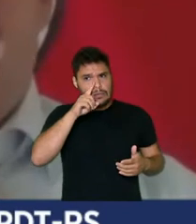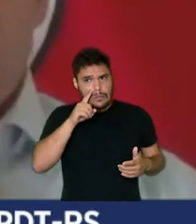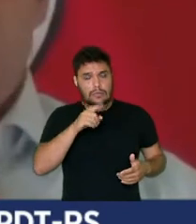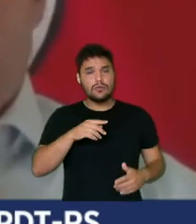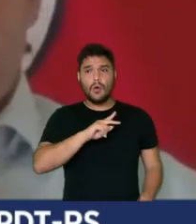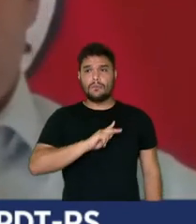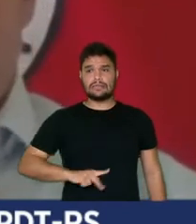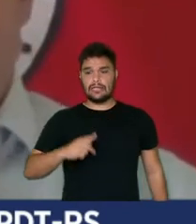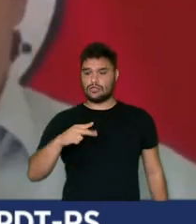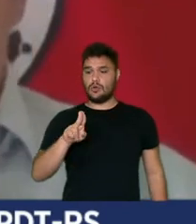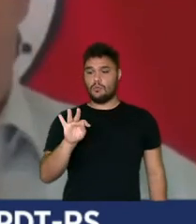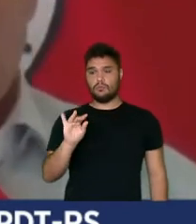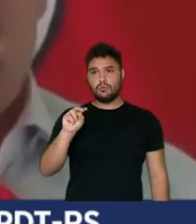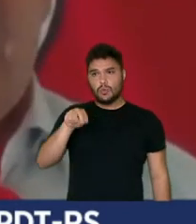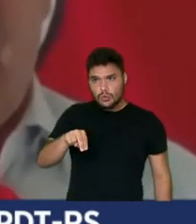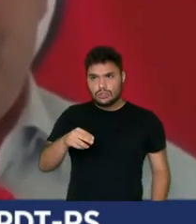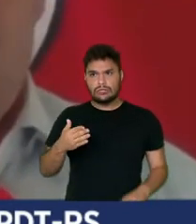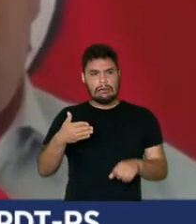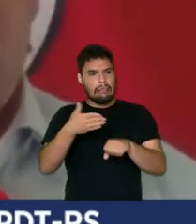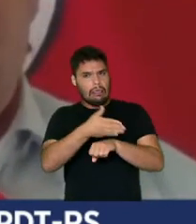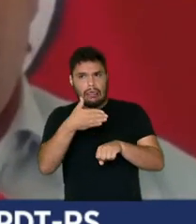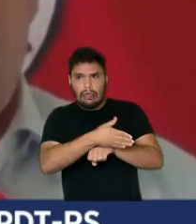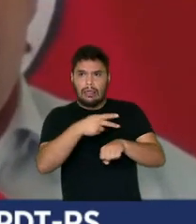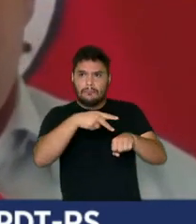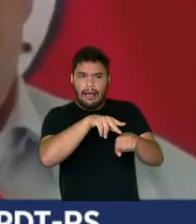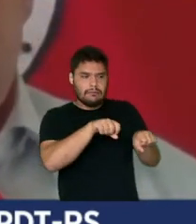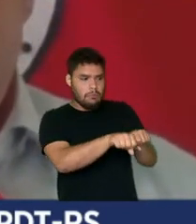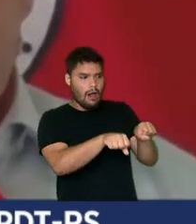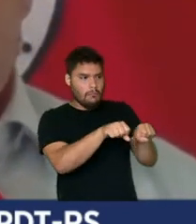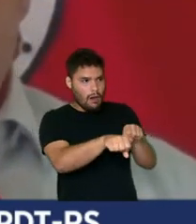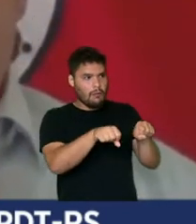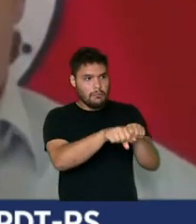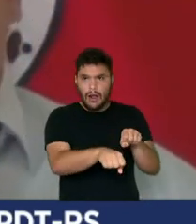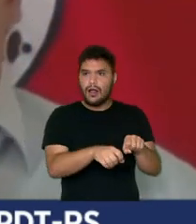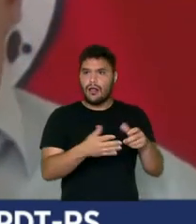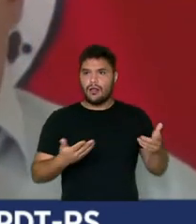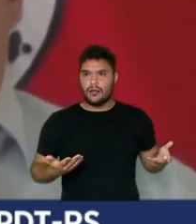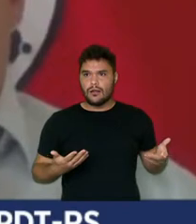PODEMOS CONCORDAR COM ESSA SA SANHA BELO COZ DO PUTING QUE MATA A POPULAÇÃO, DIZIMA,